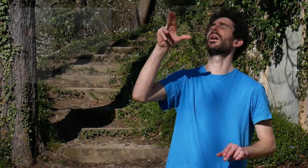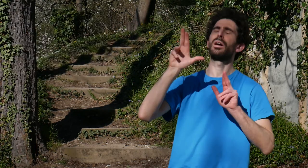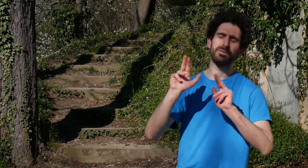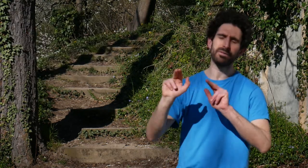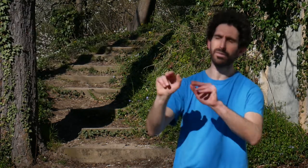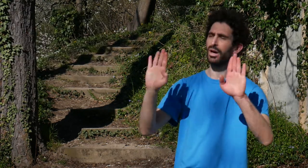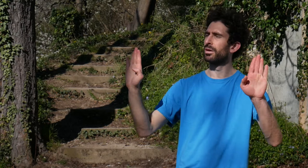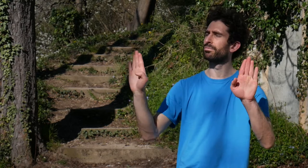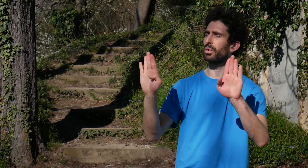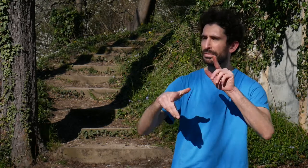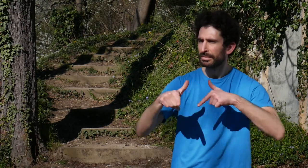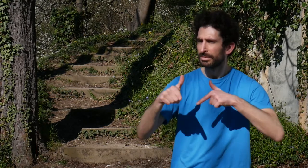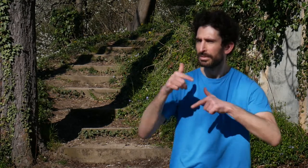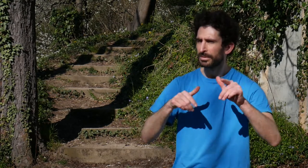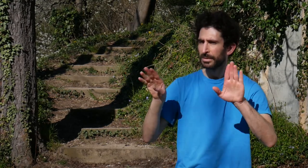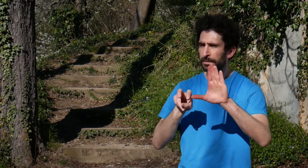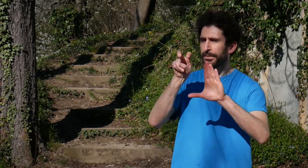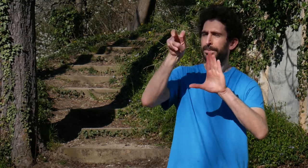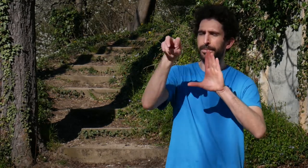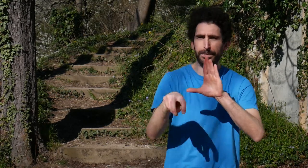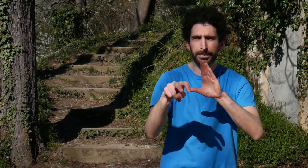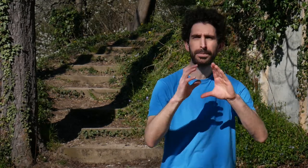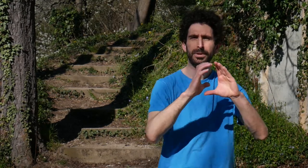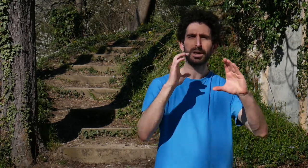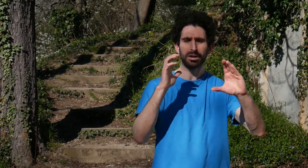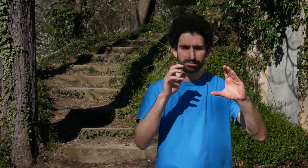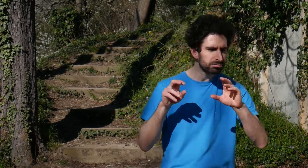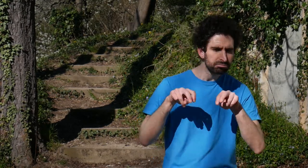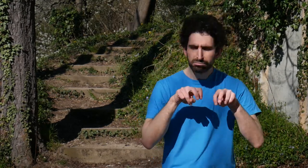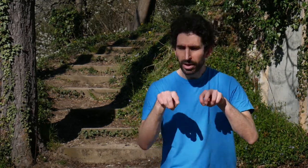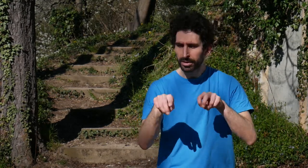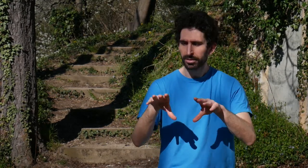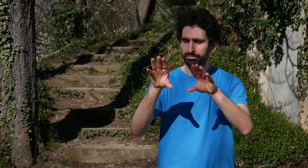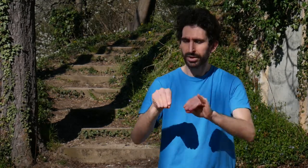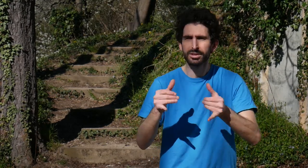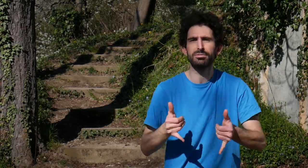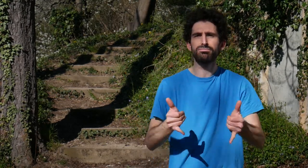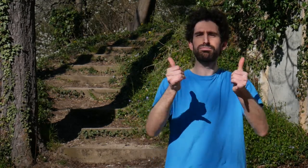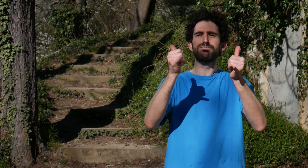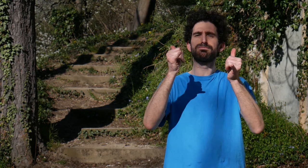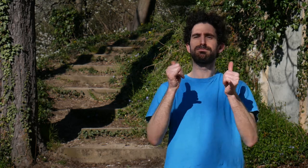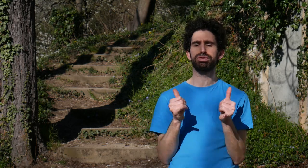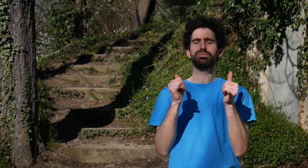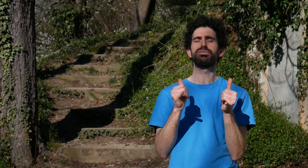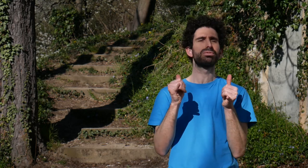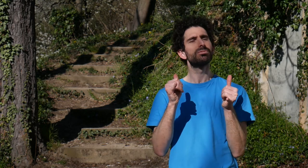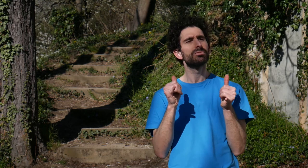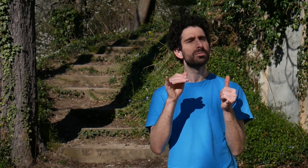Ainsi, il peut se dépêcher de monter dans le train avant la fermeture des portes. Il cherche une place et s'installe.